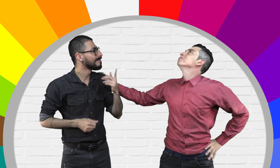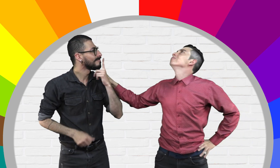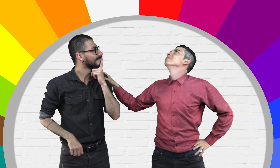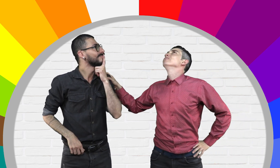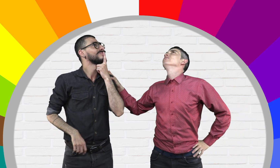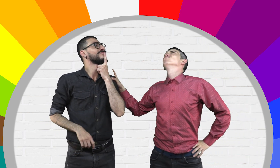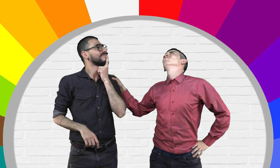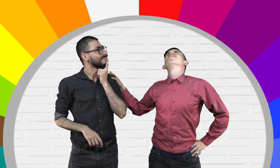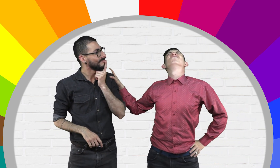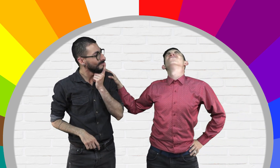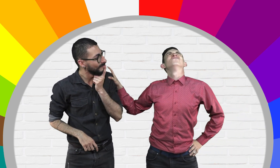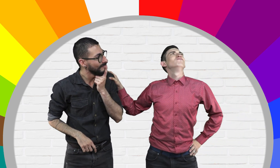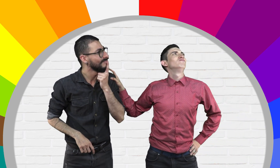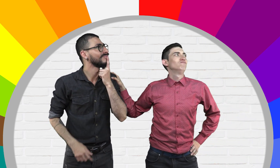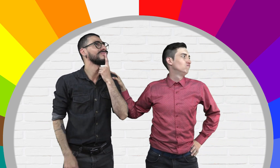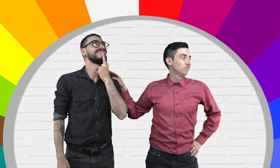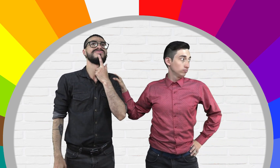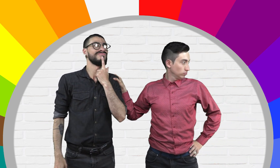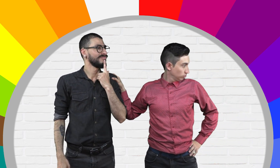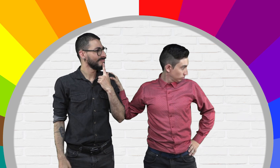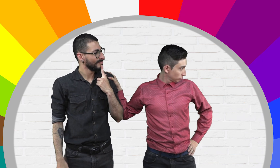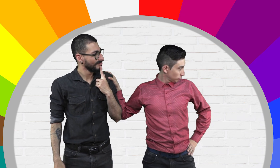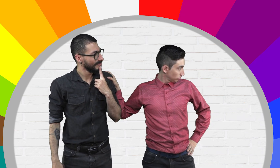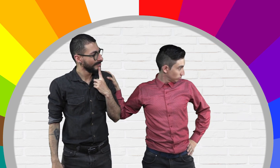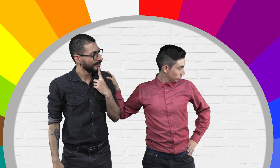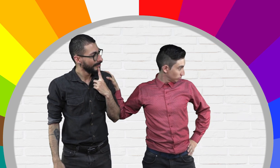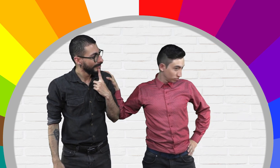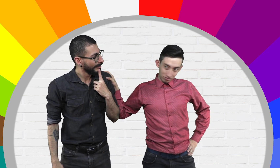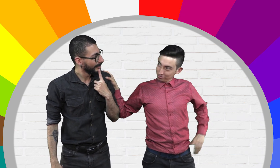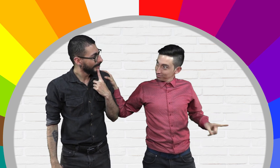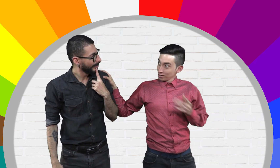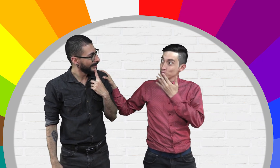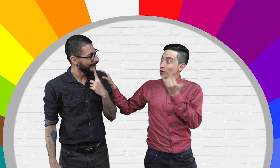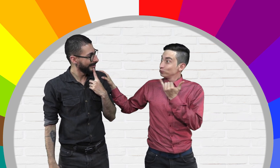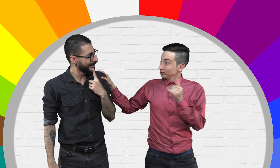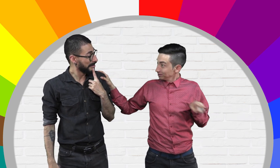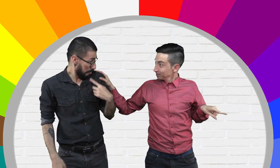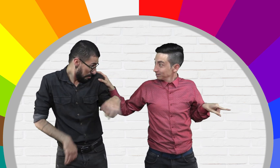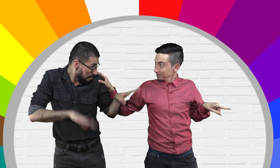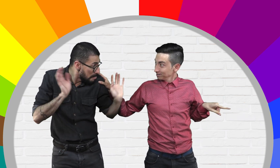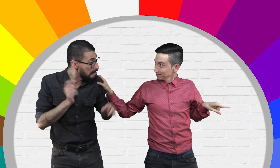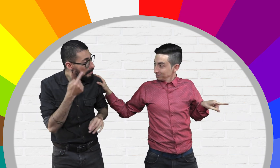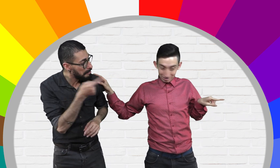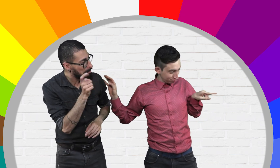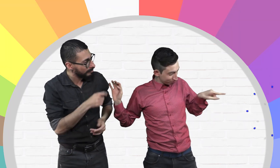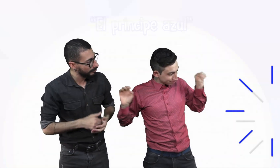Mmm a ver… ¿puede ser este color azul? - Si, puede ser, toca allí.